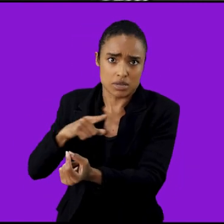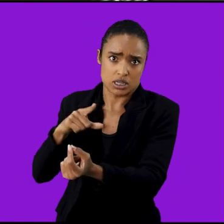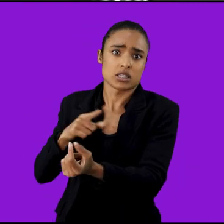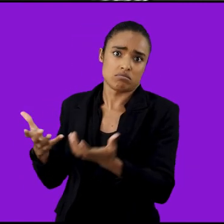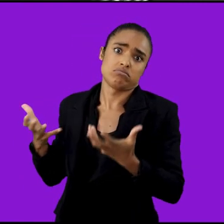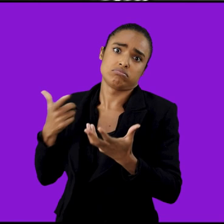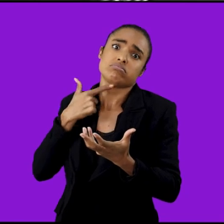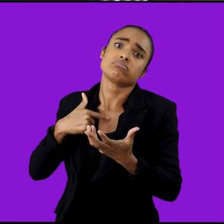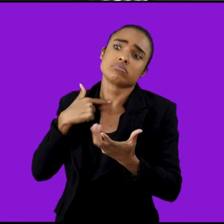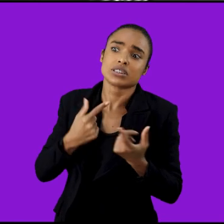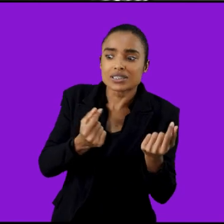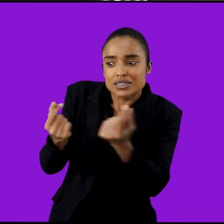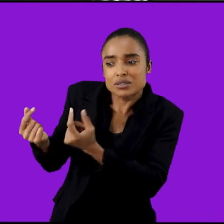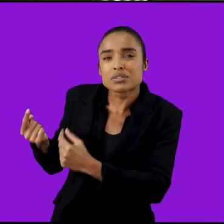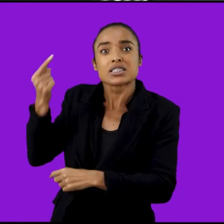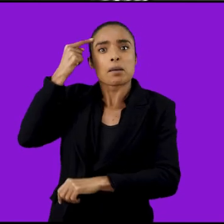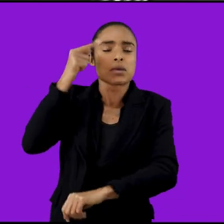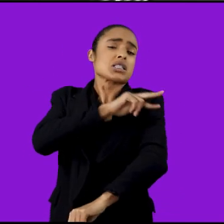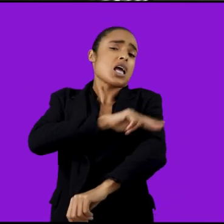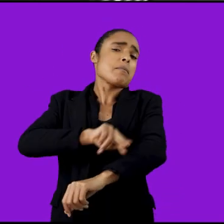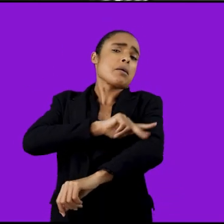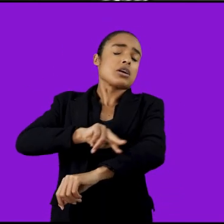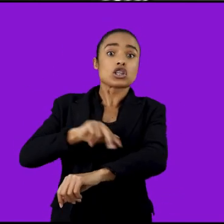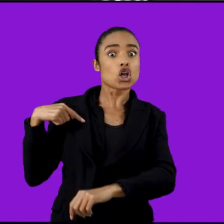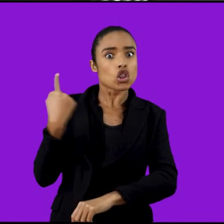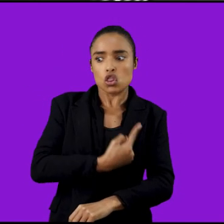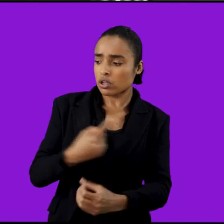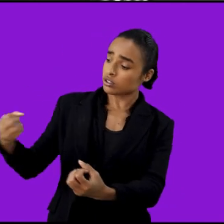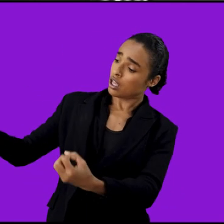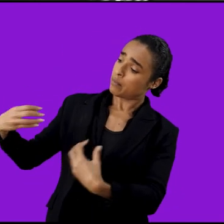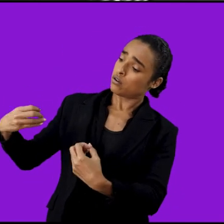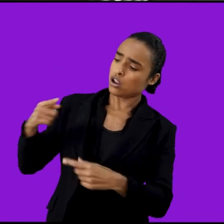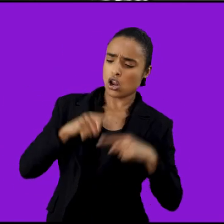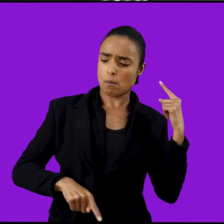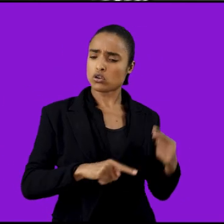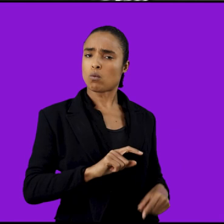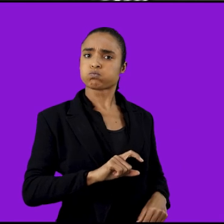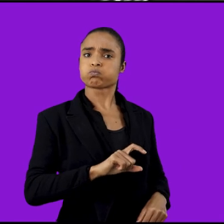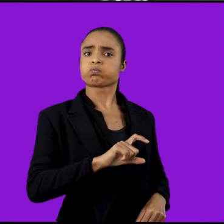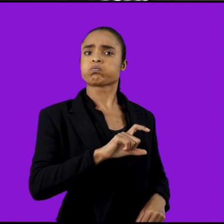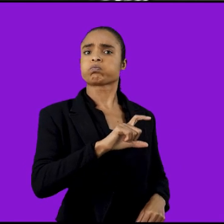você merece. Você, né? Quer ter dinheiro. Fora que na questão racial, a gente foi educado